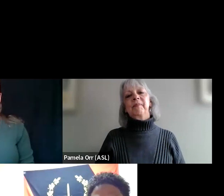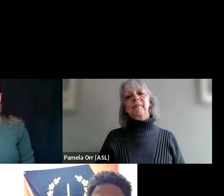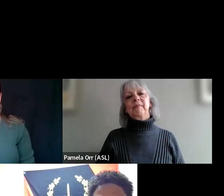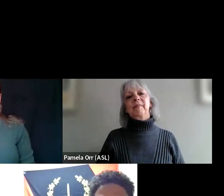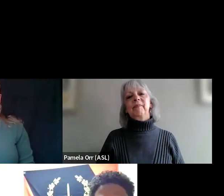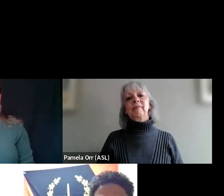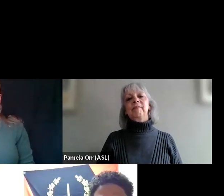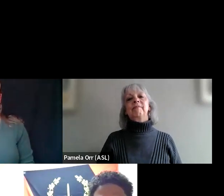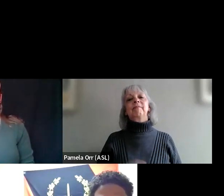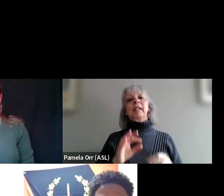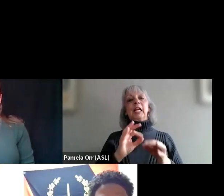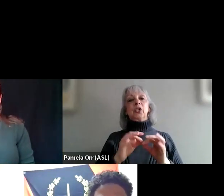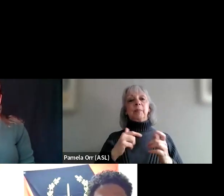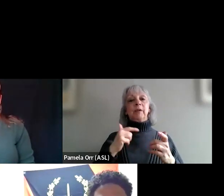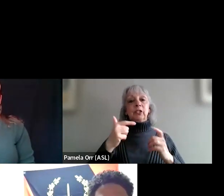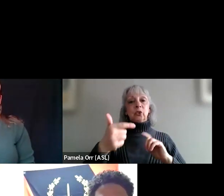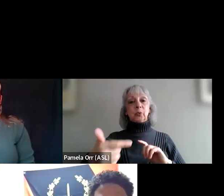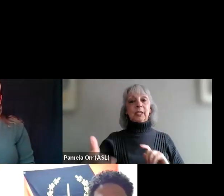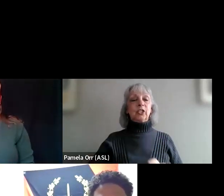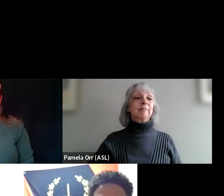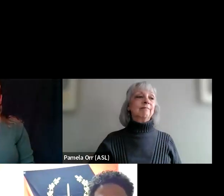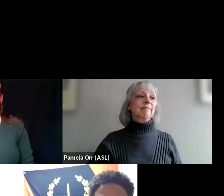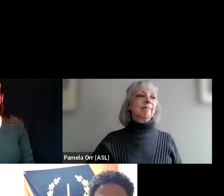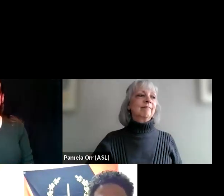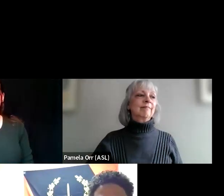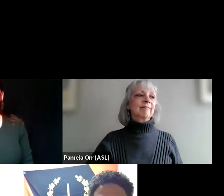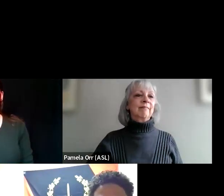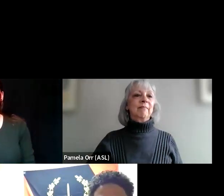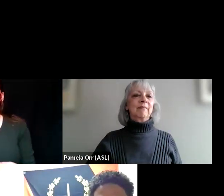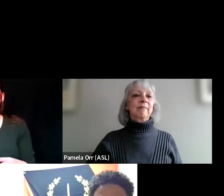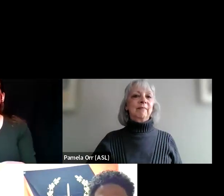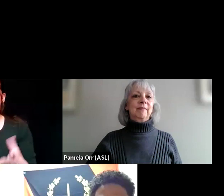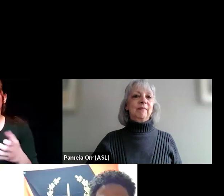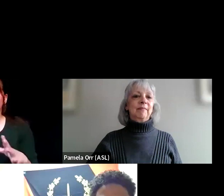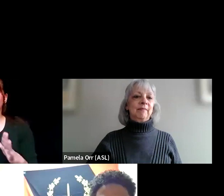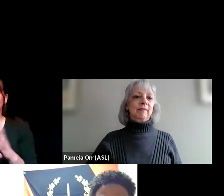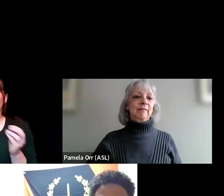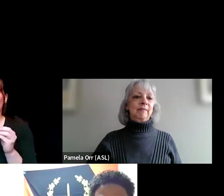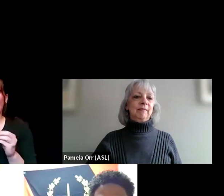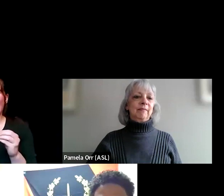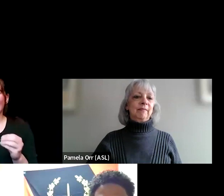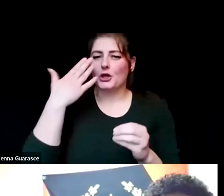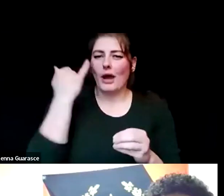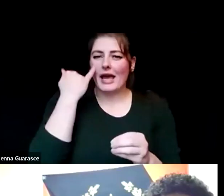Quiero destacar esto un poco más. Porque no sé si lo dejamos claro durante la presentación,